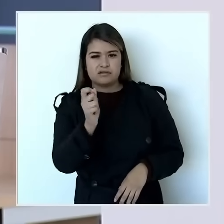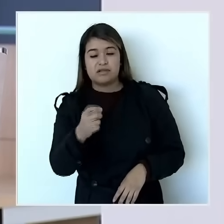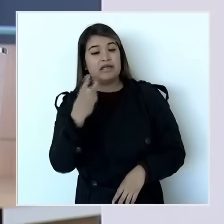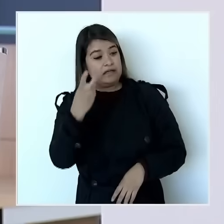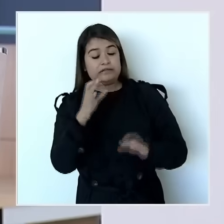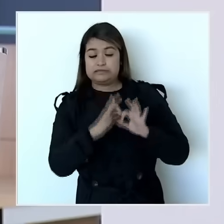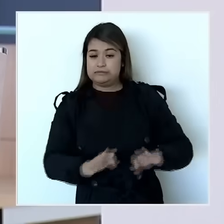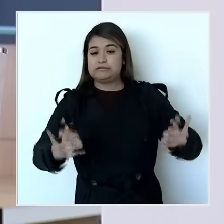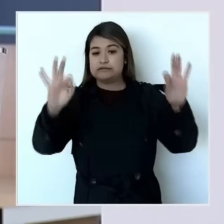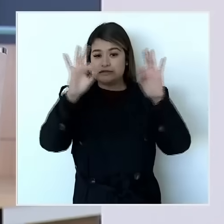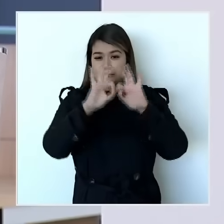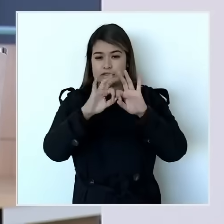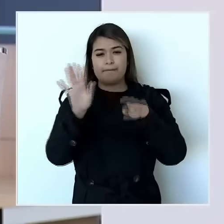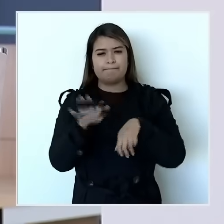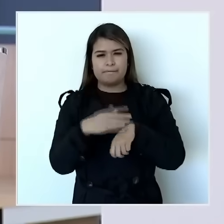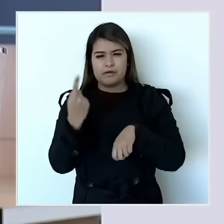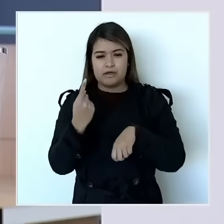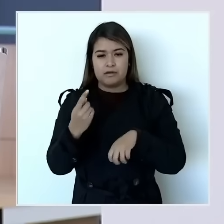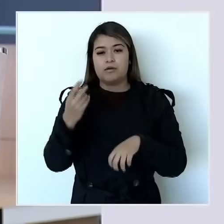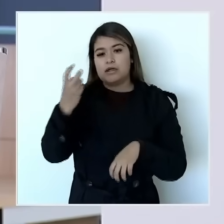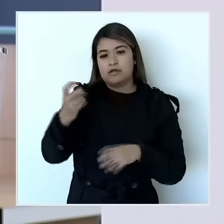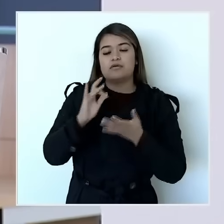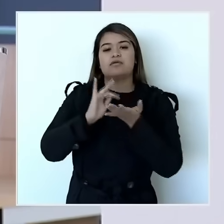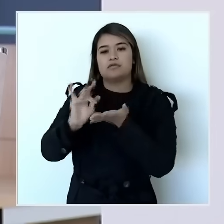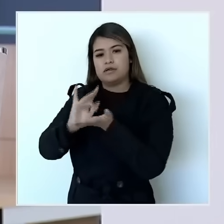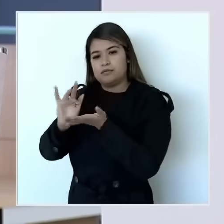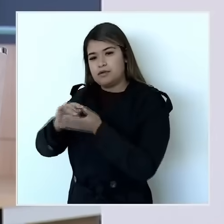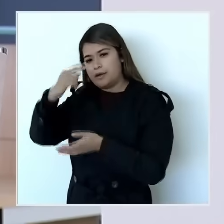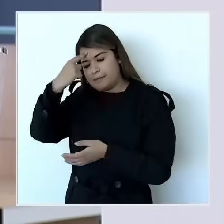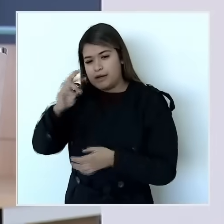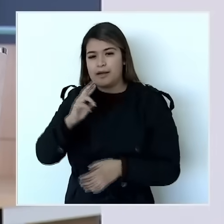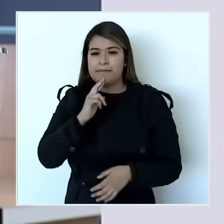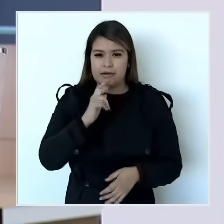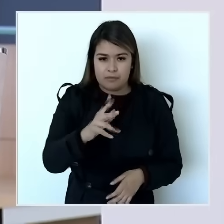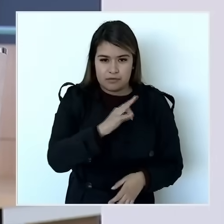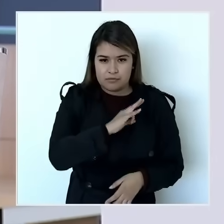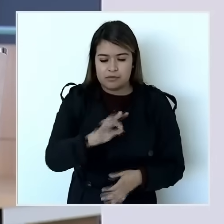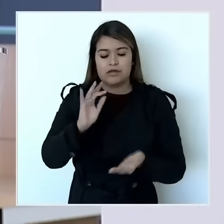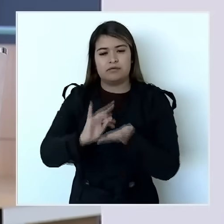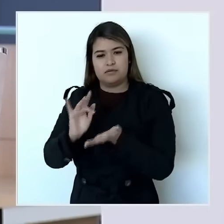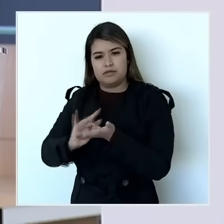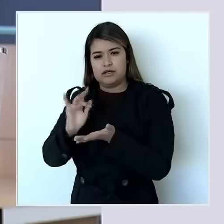y en la modernización de una función estratégica para nuestra economía y nuestra seguridad. Las